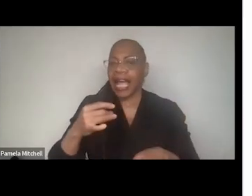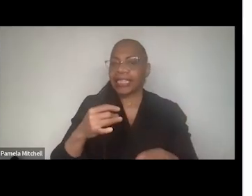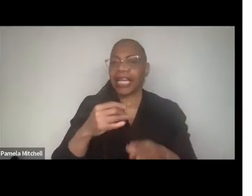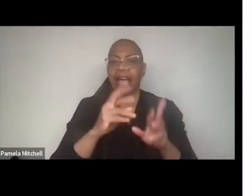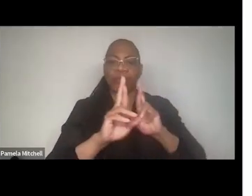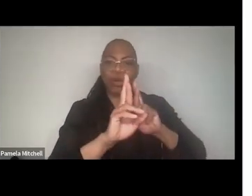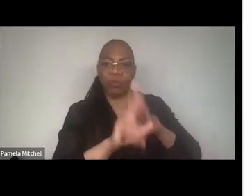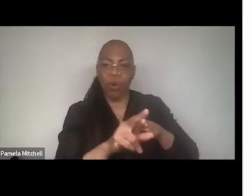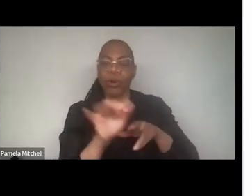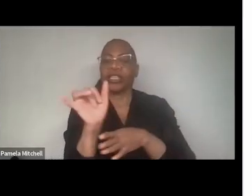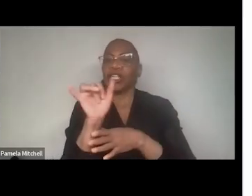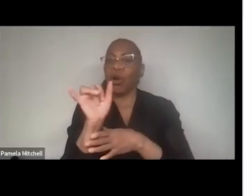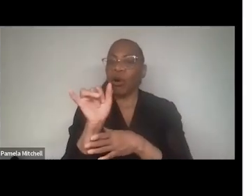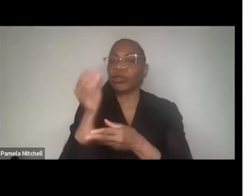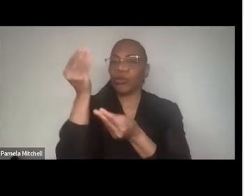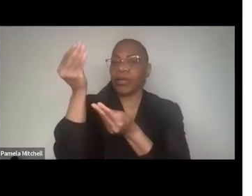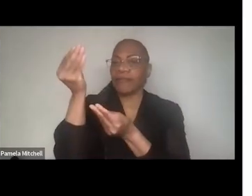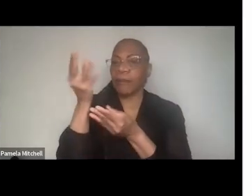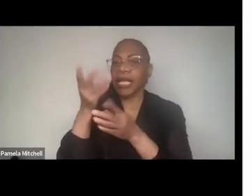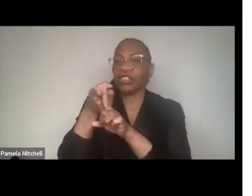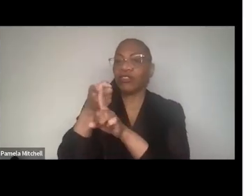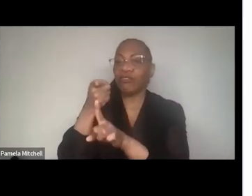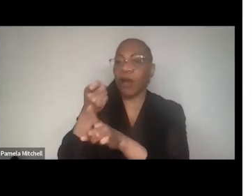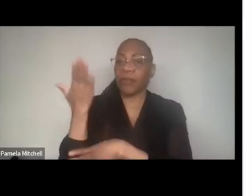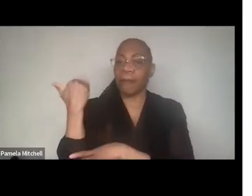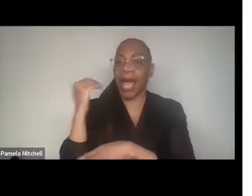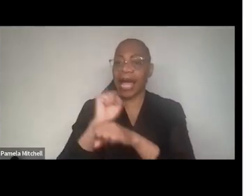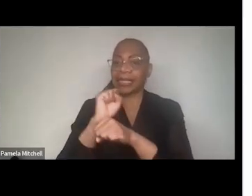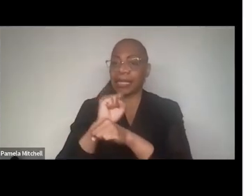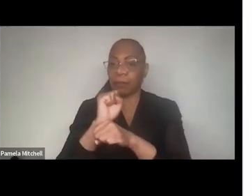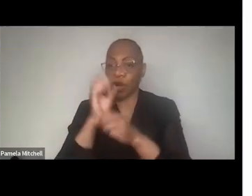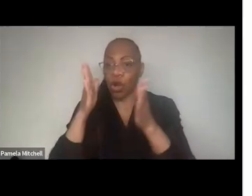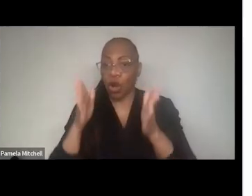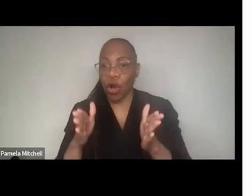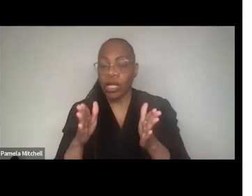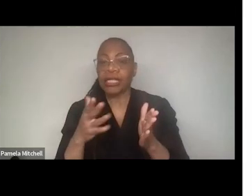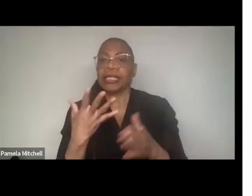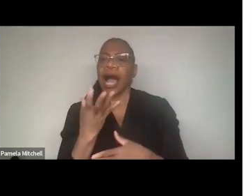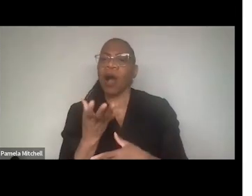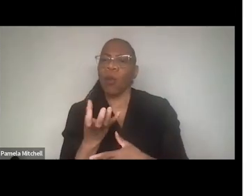de empleadores anteriores. Me gusta saber cómo se ve eso. Eso ayuda a establecer muchos de los síntomas